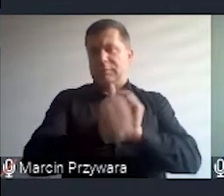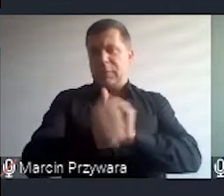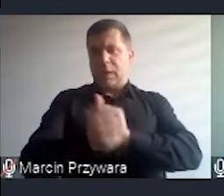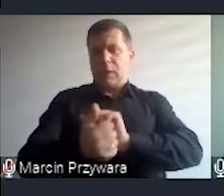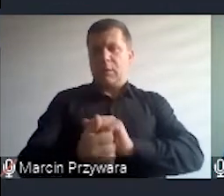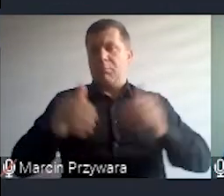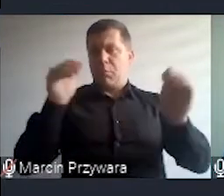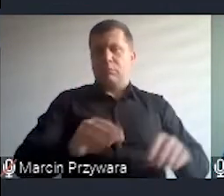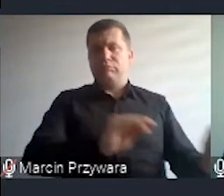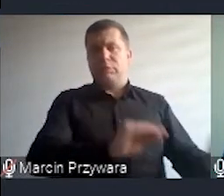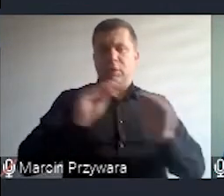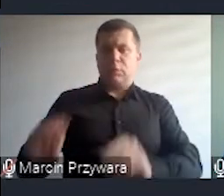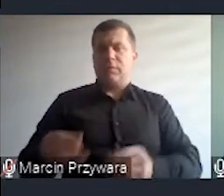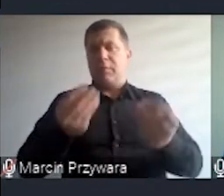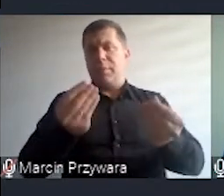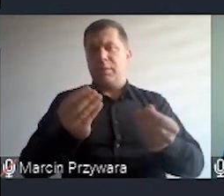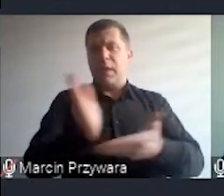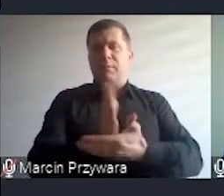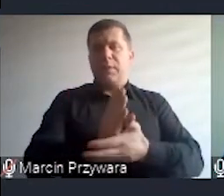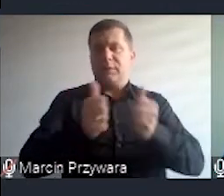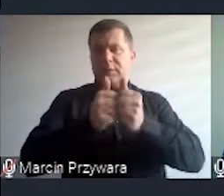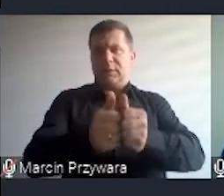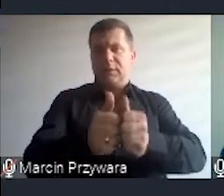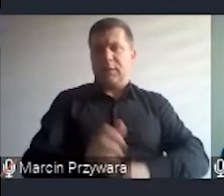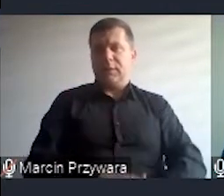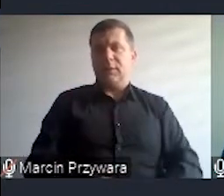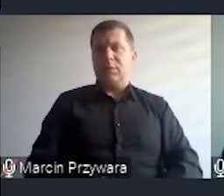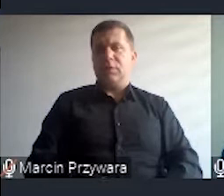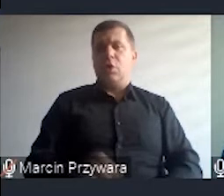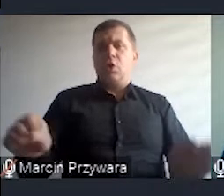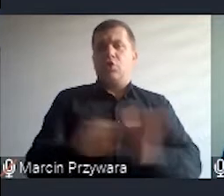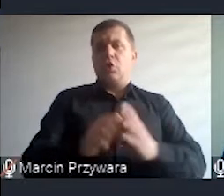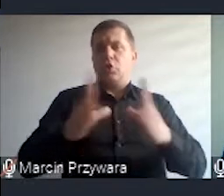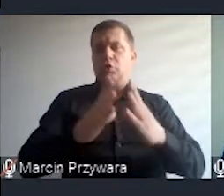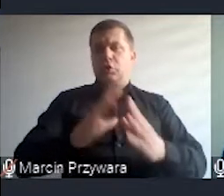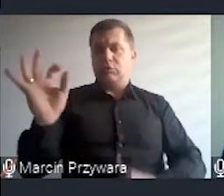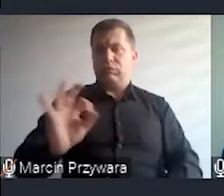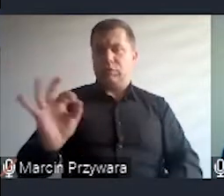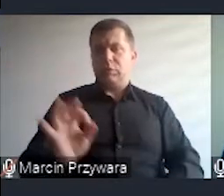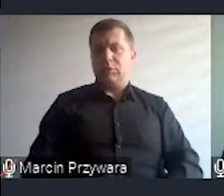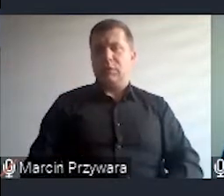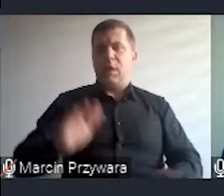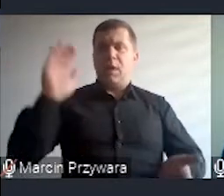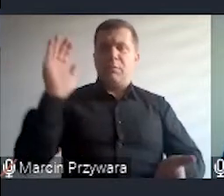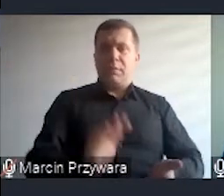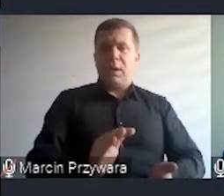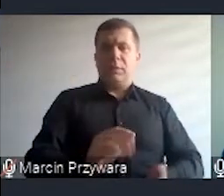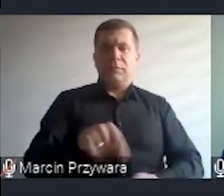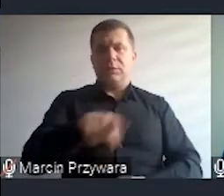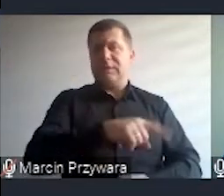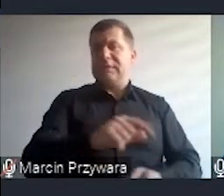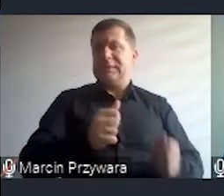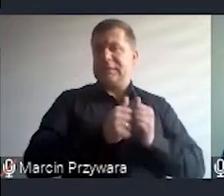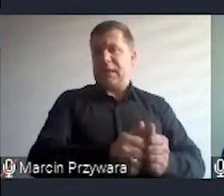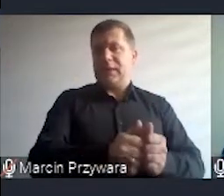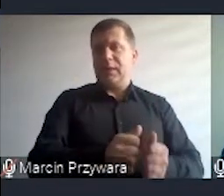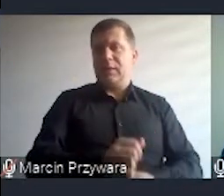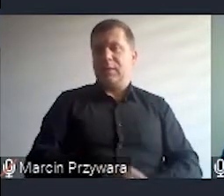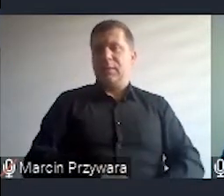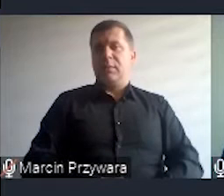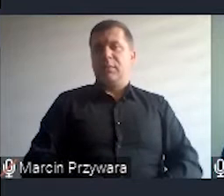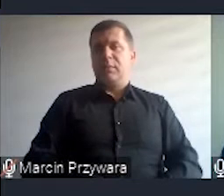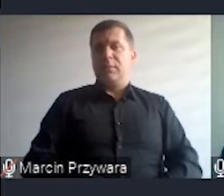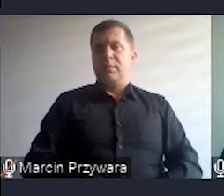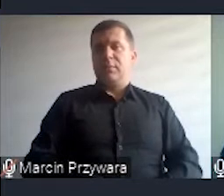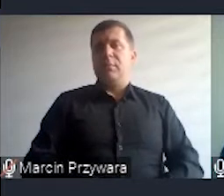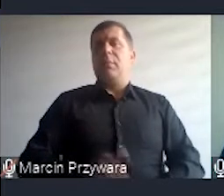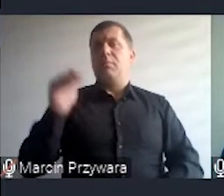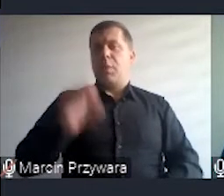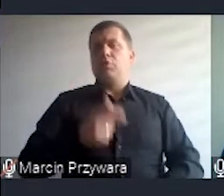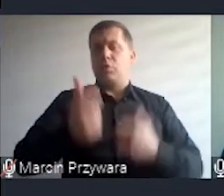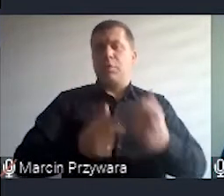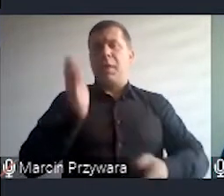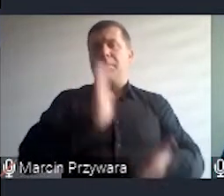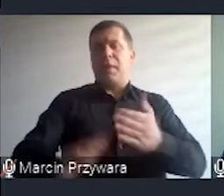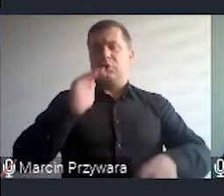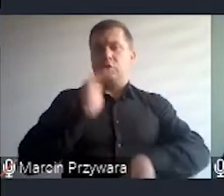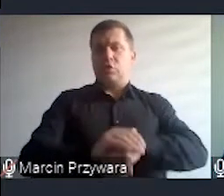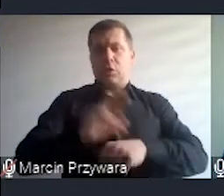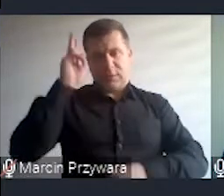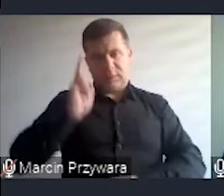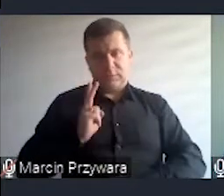możecie przesuwać pieniądze między zadaniami do 10 % mniejszego z zadań, natomiast możecie to robić bez zgody instytucji.